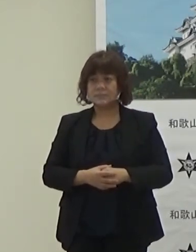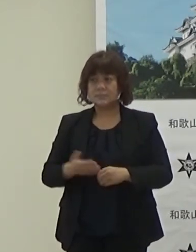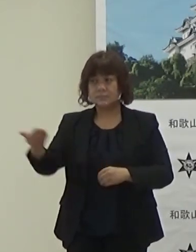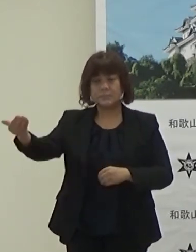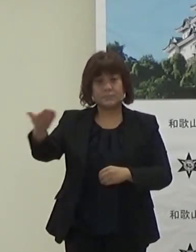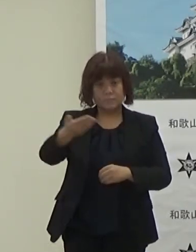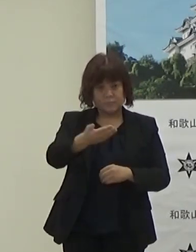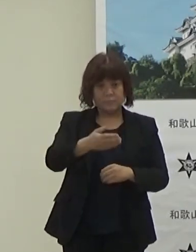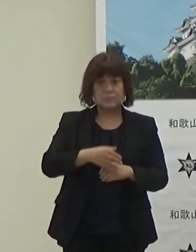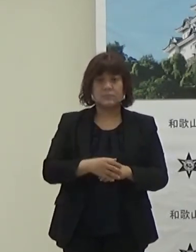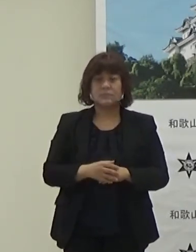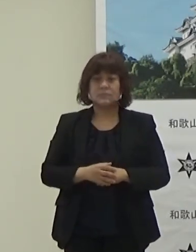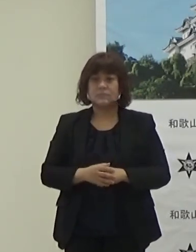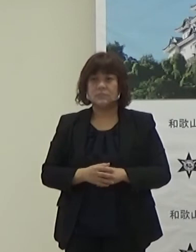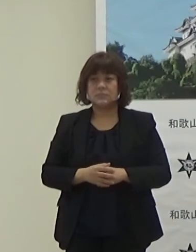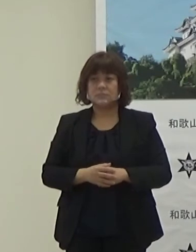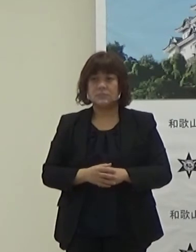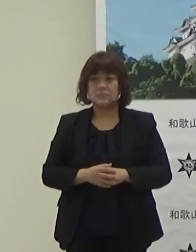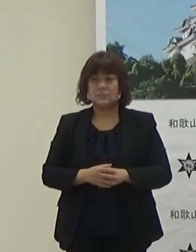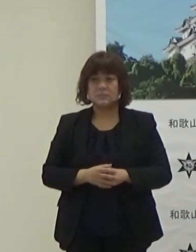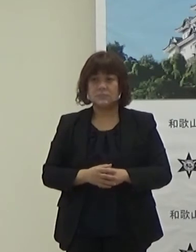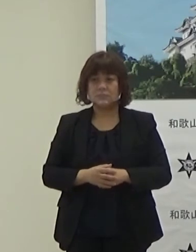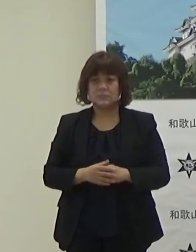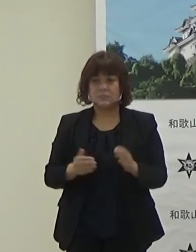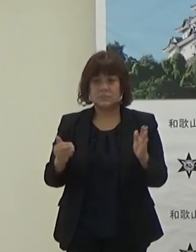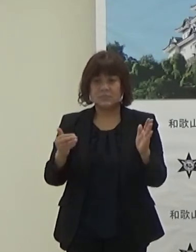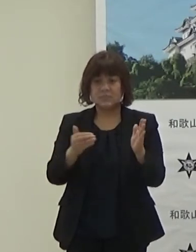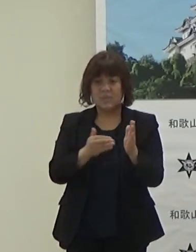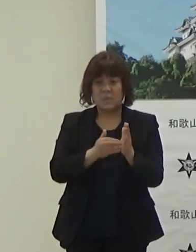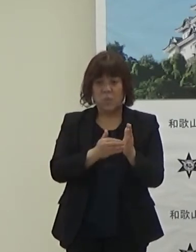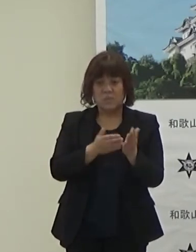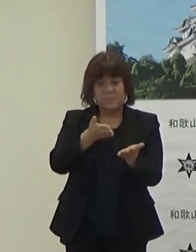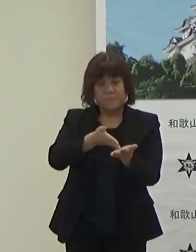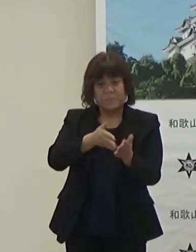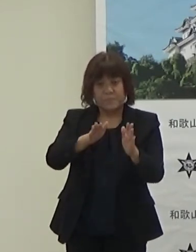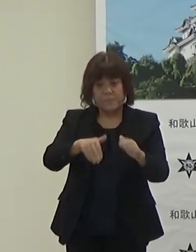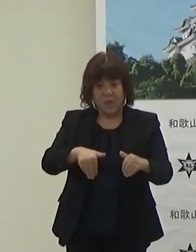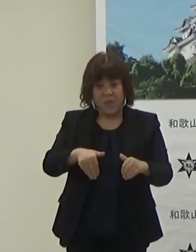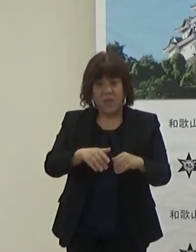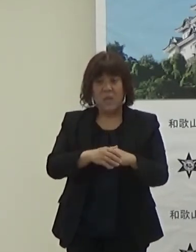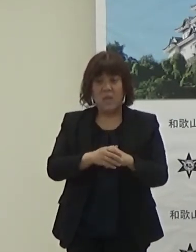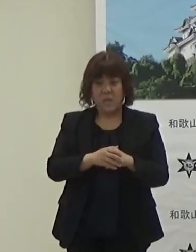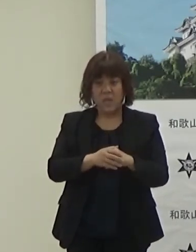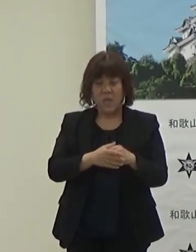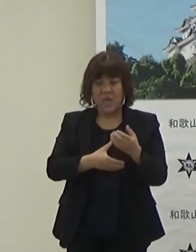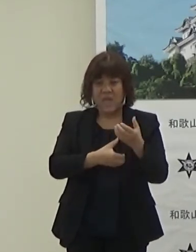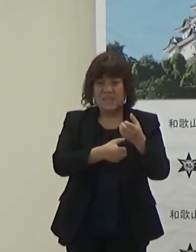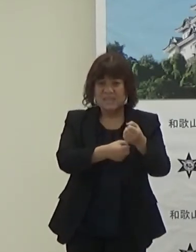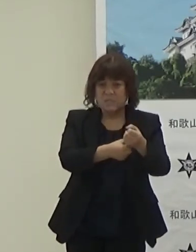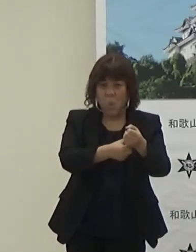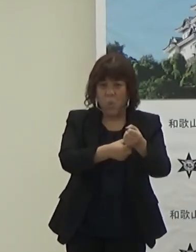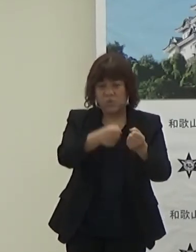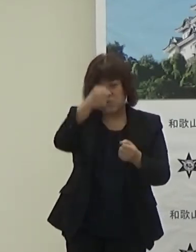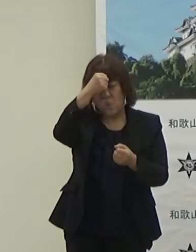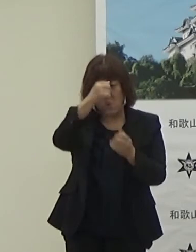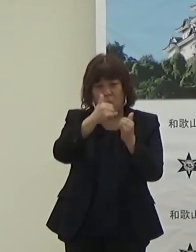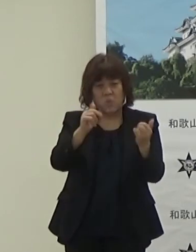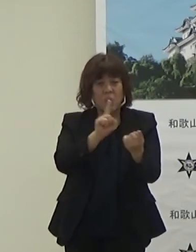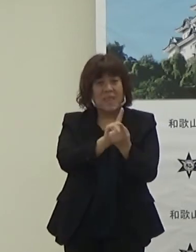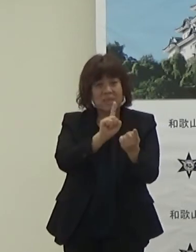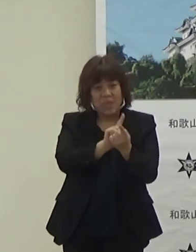そうすると最後におっしゃった依存症対策であるとか効果を最大化する準備はするとしても